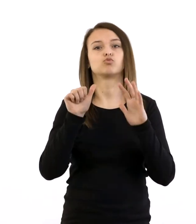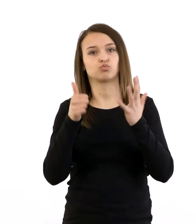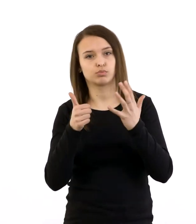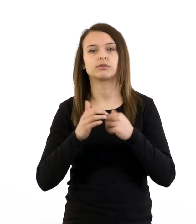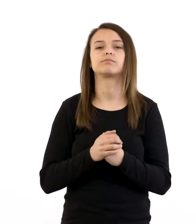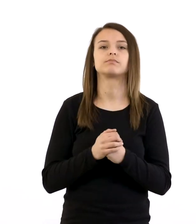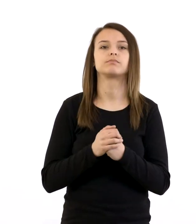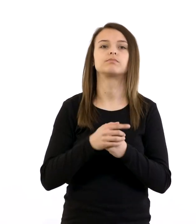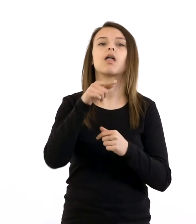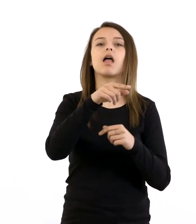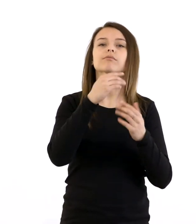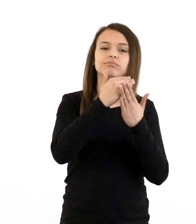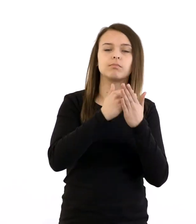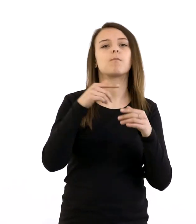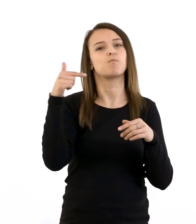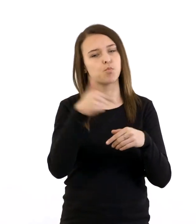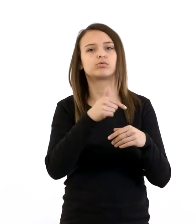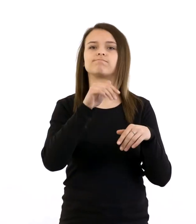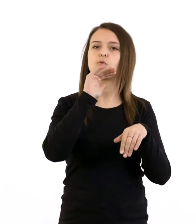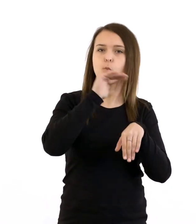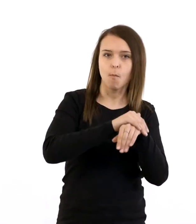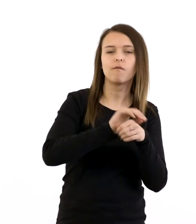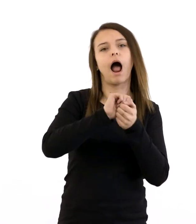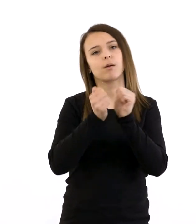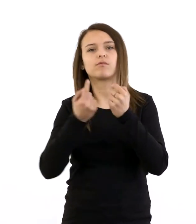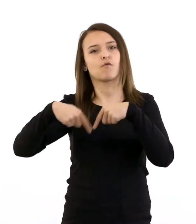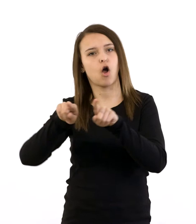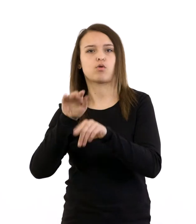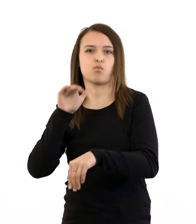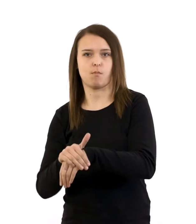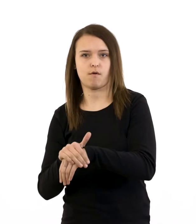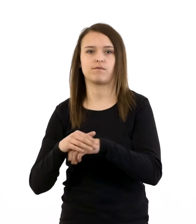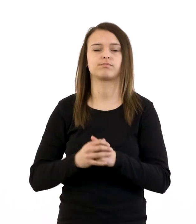czynności niezbędne do zawarcia lub wykonania umowy.